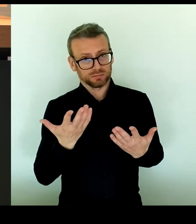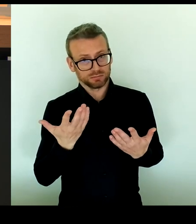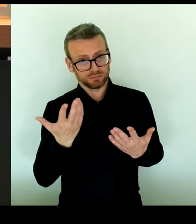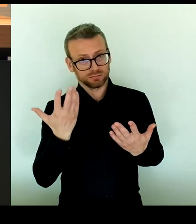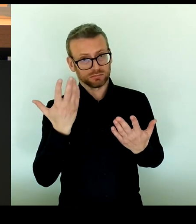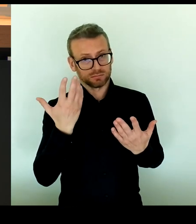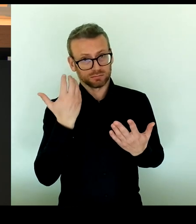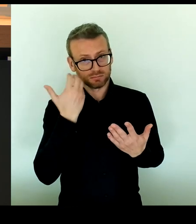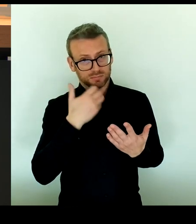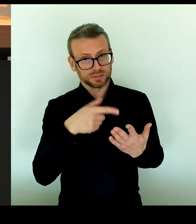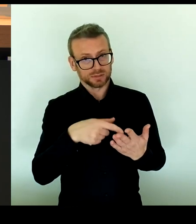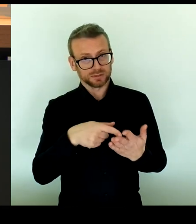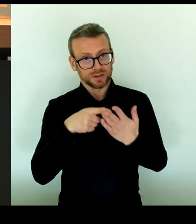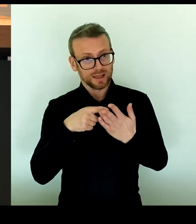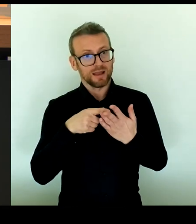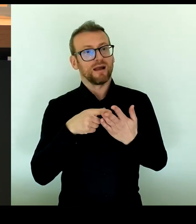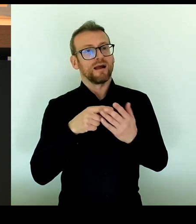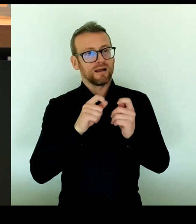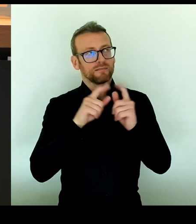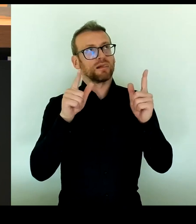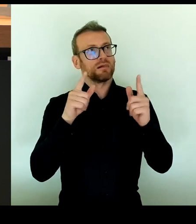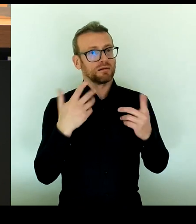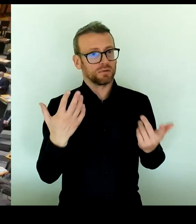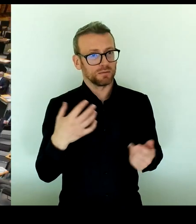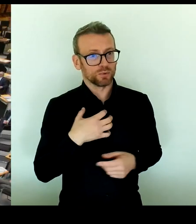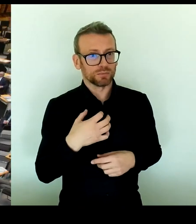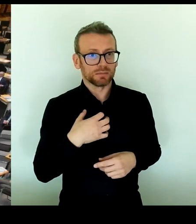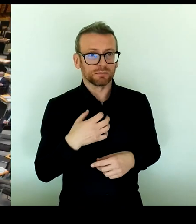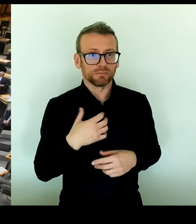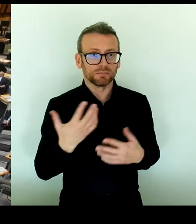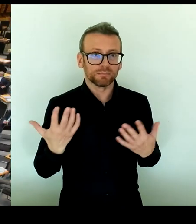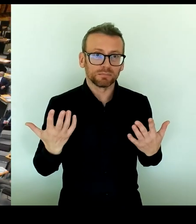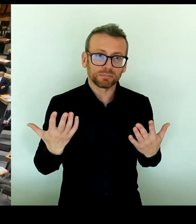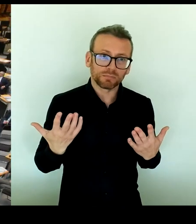Substanzielles und noch mal. Der Antrag ist